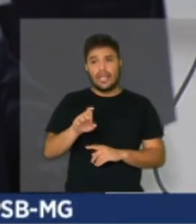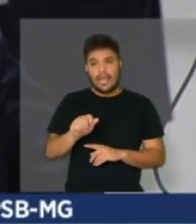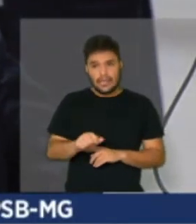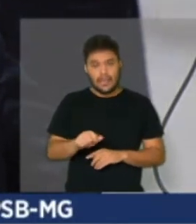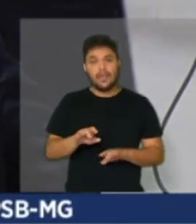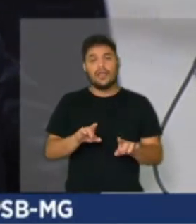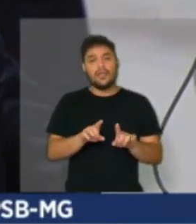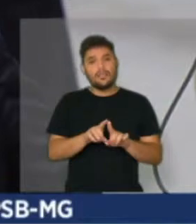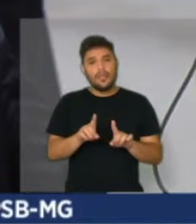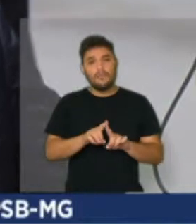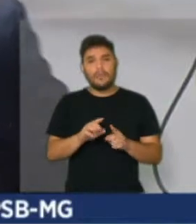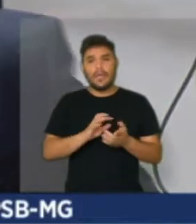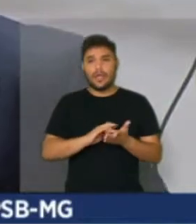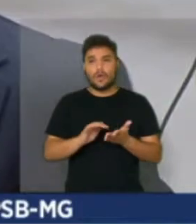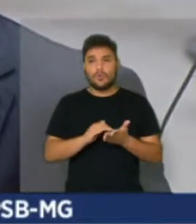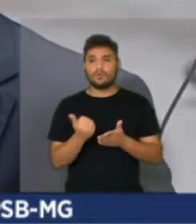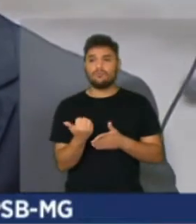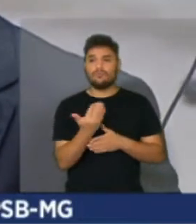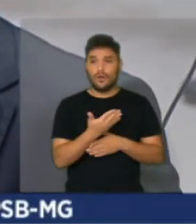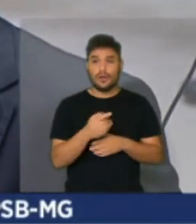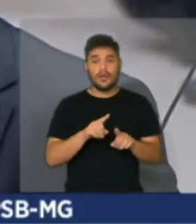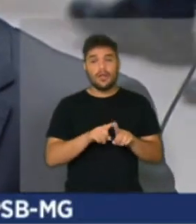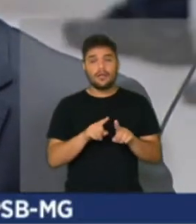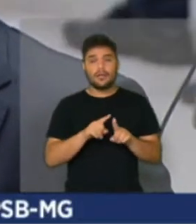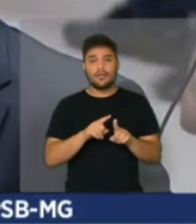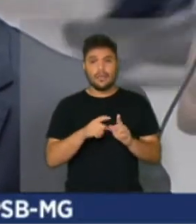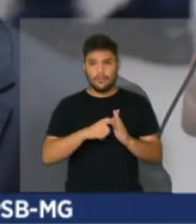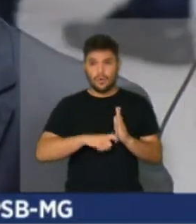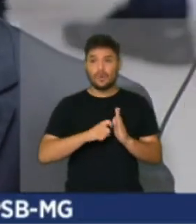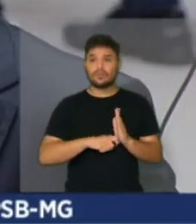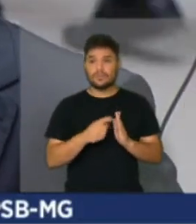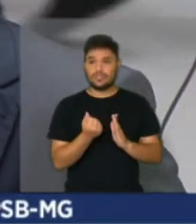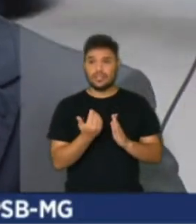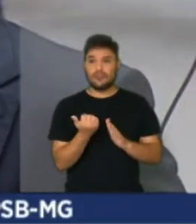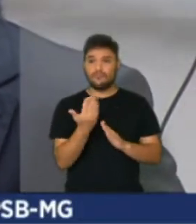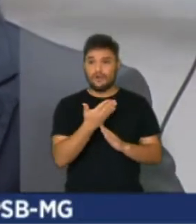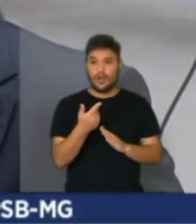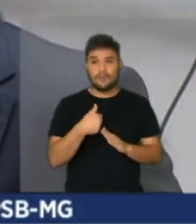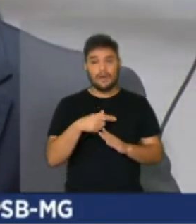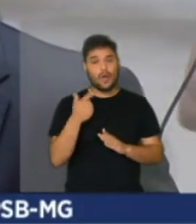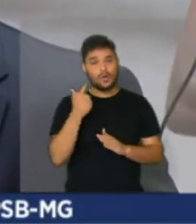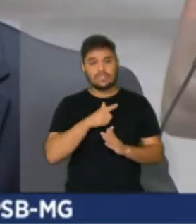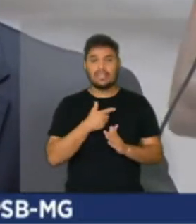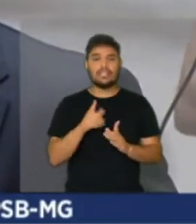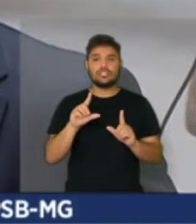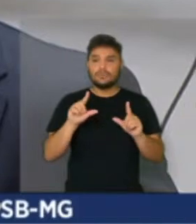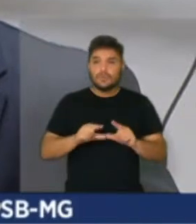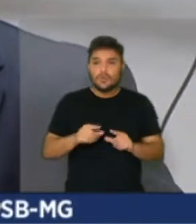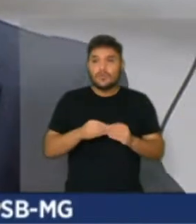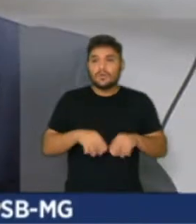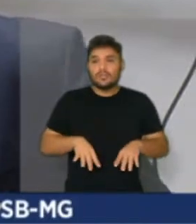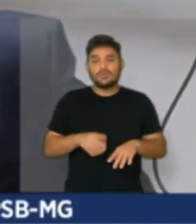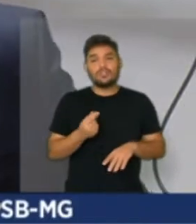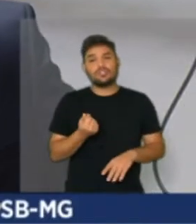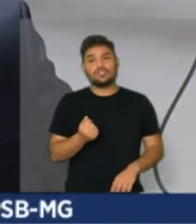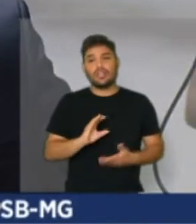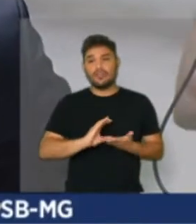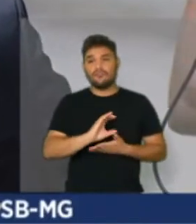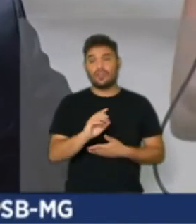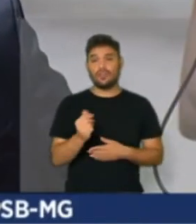PODER... PARA PODER ALIVIAR OS SEUS RENDIMENTOS NO DÓ LAR. PSB ENCAMINHA O VOTO NÃO É RETIRADA, QUEREMOS SABER AS EXPLICAÇÕES DO PRÓPRIO